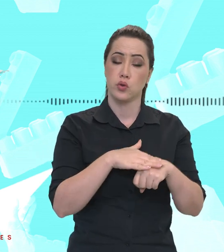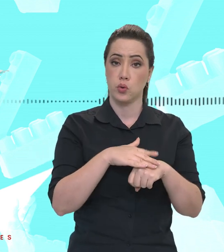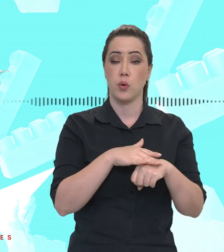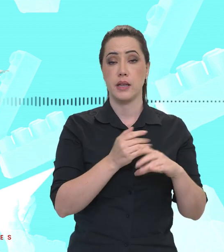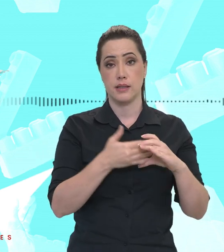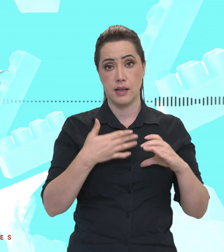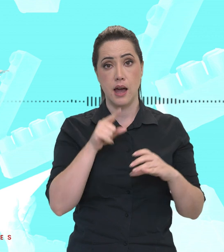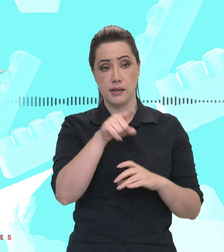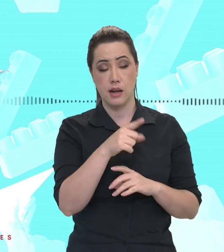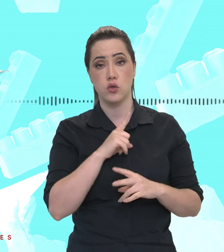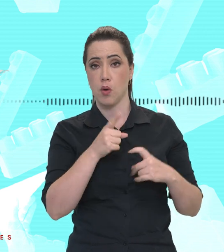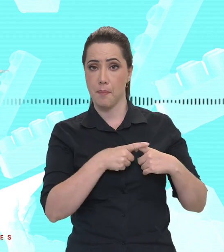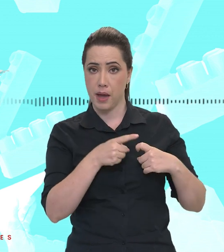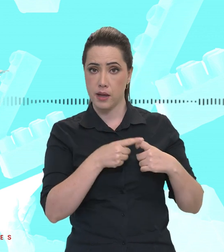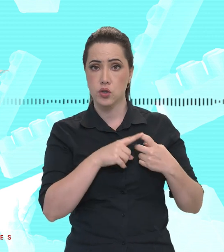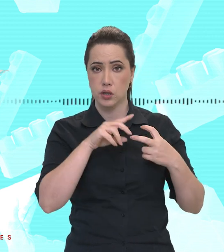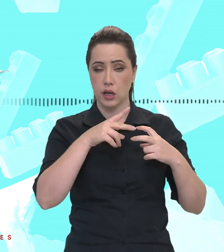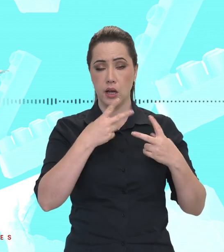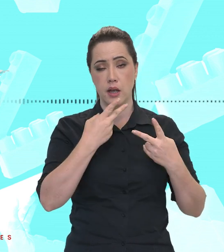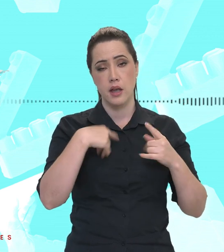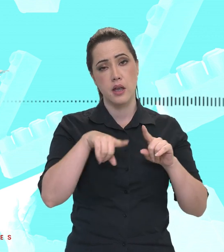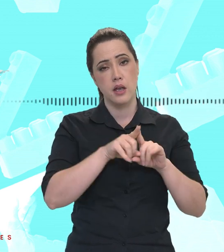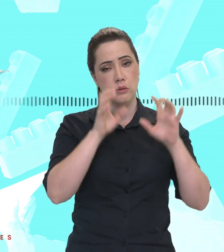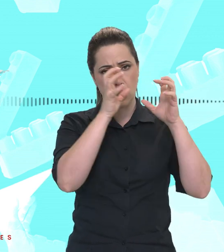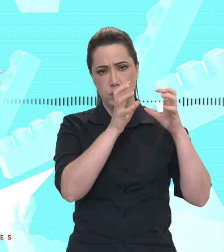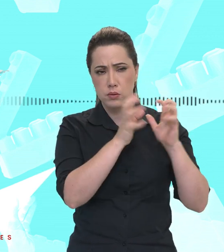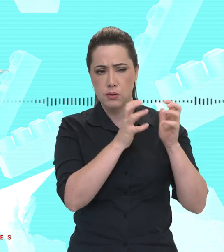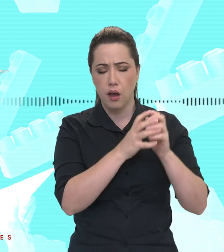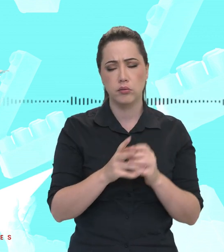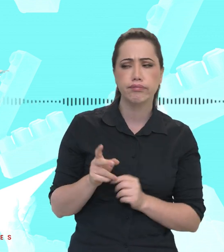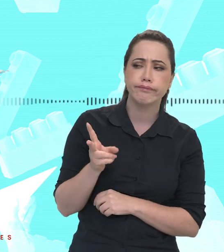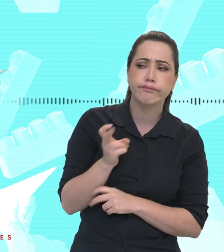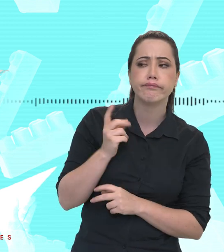uma neurologista, a doutora Sara, e ela percebeu algumas coisas que ela achou um pouco diferentes